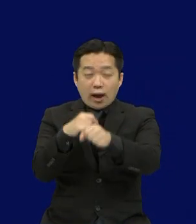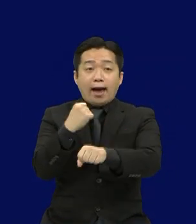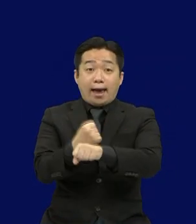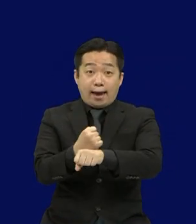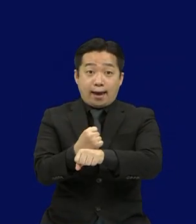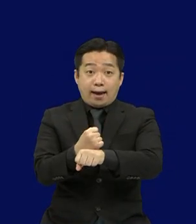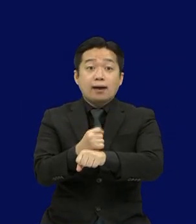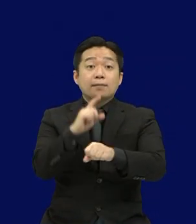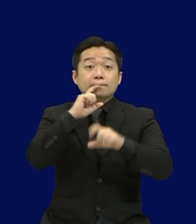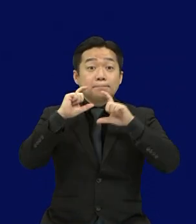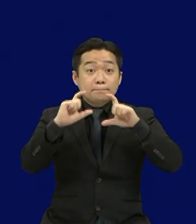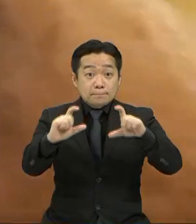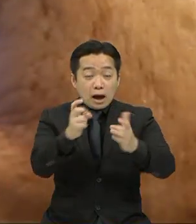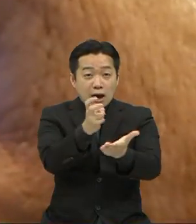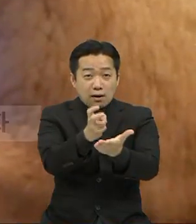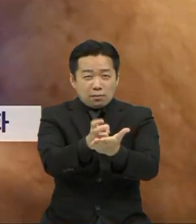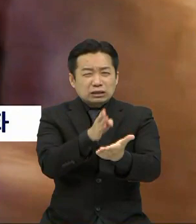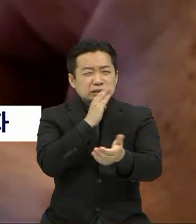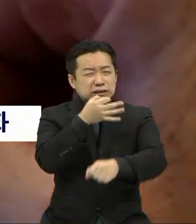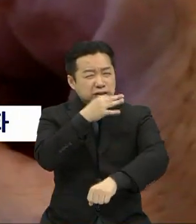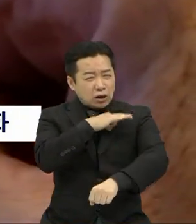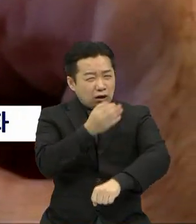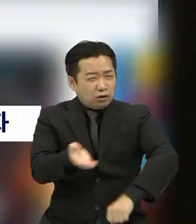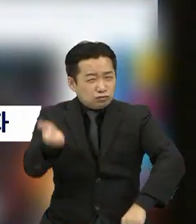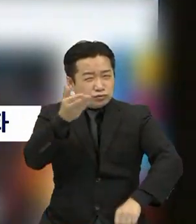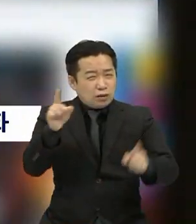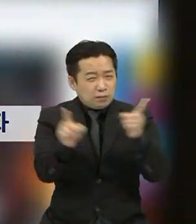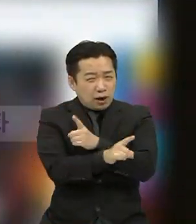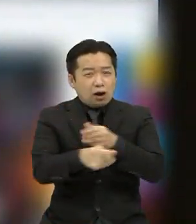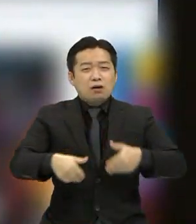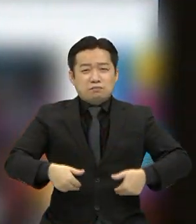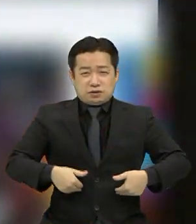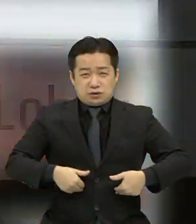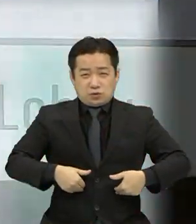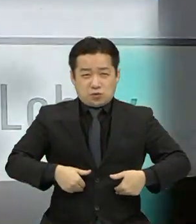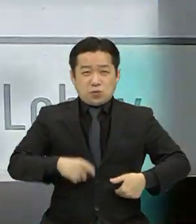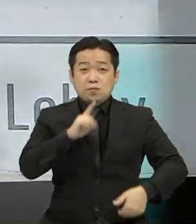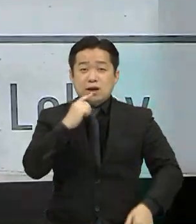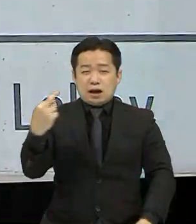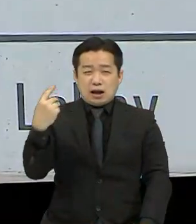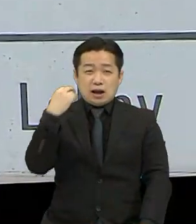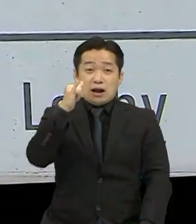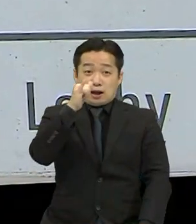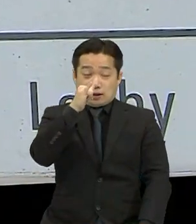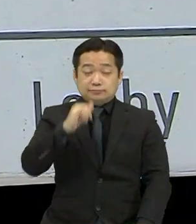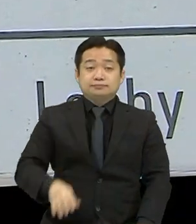검토하겠다고 밝혔는데 법의 실효성을 높일 보완 작업이 필요하다는 지적입니다. SBS 김기태입니다.